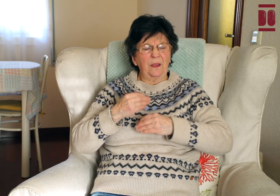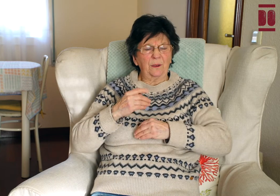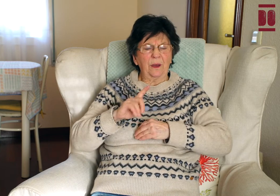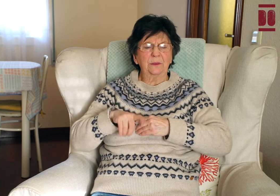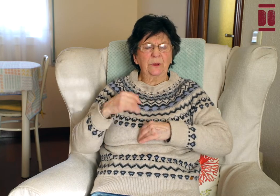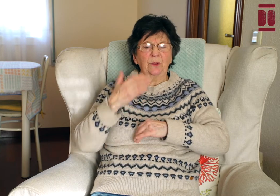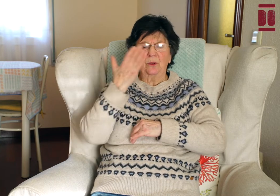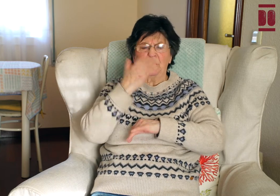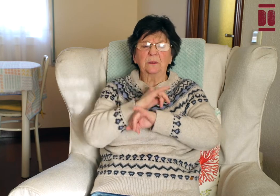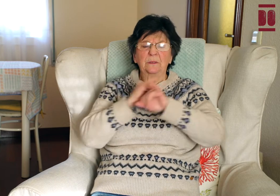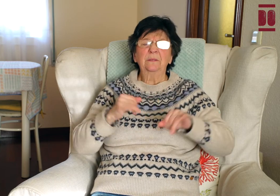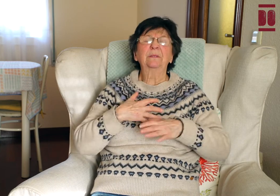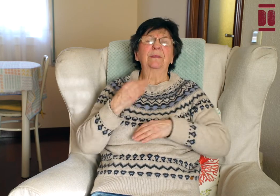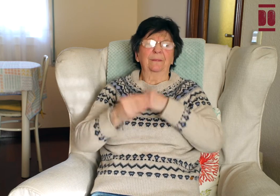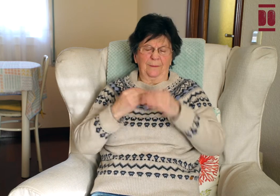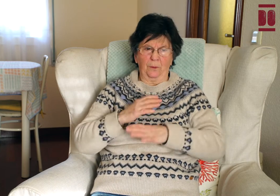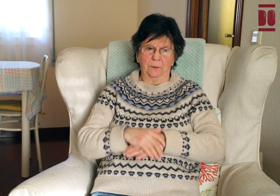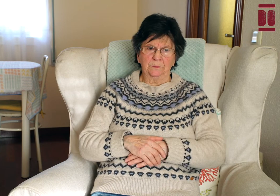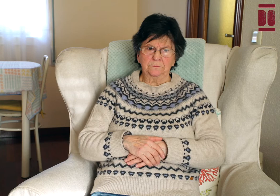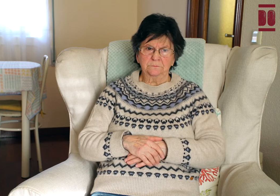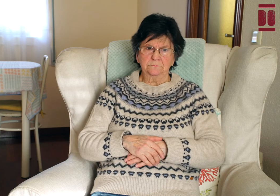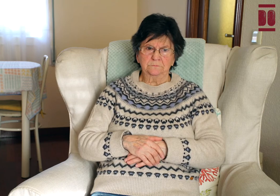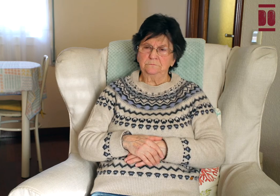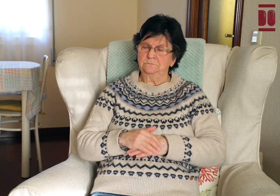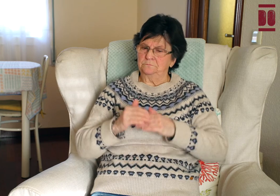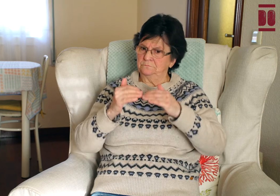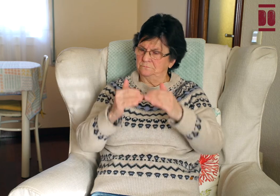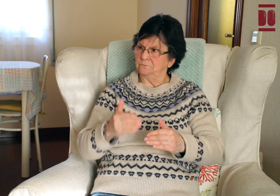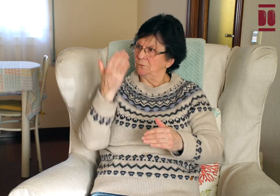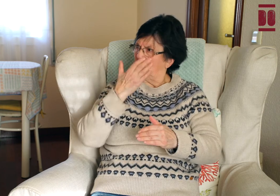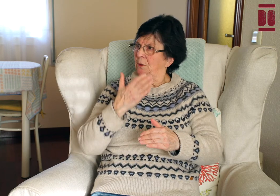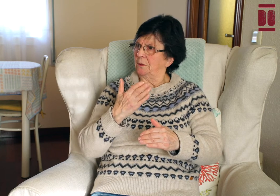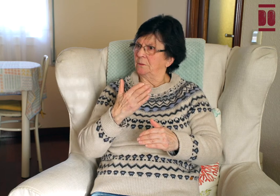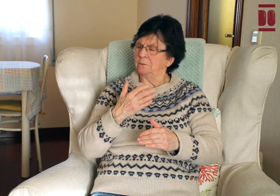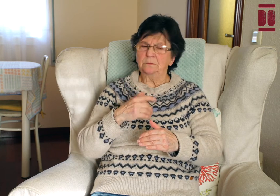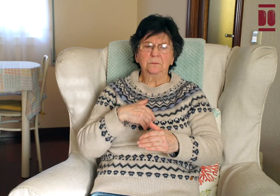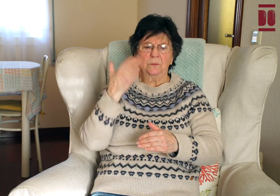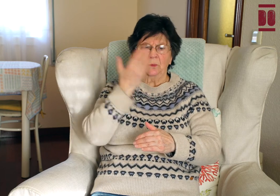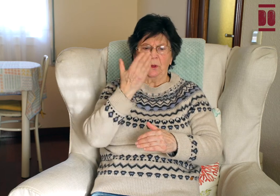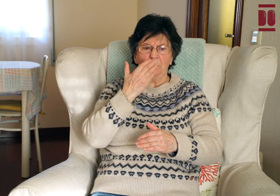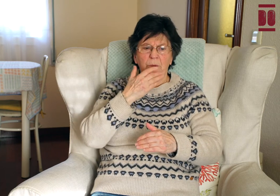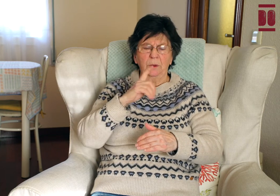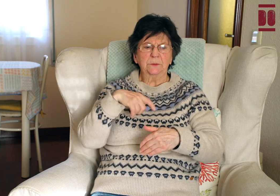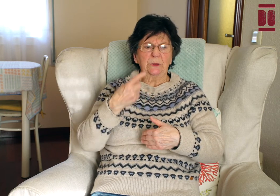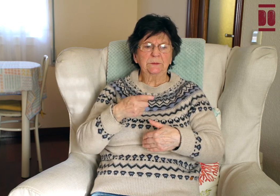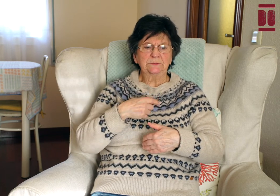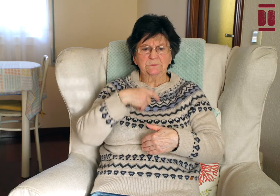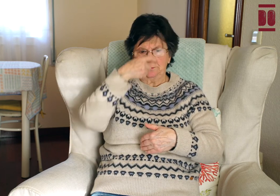después de terminar el colegio, me decían que después de terminar el colegio volvería al pueblo,